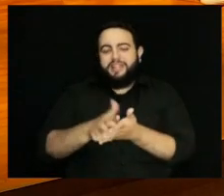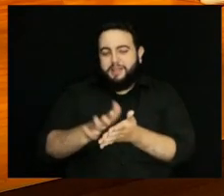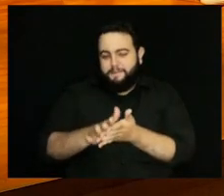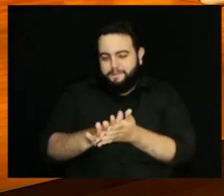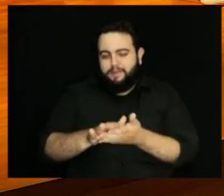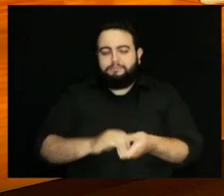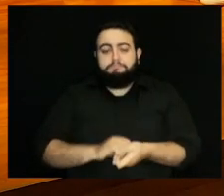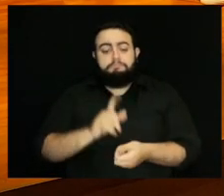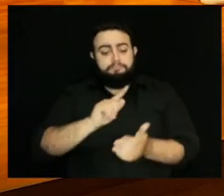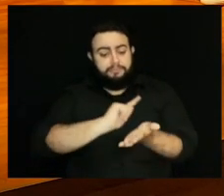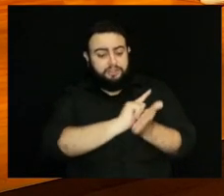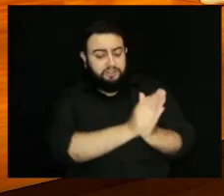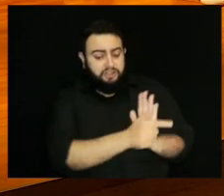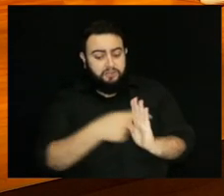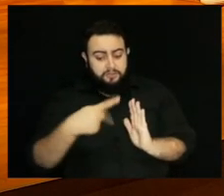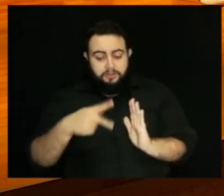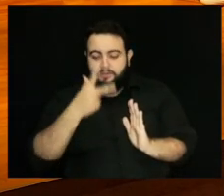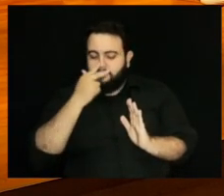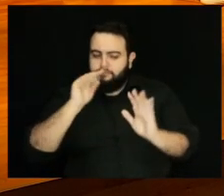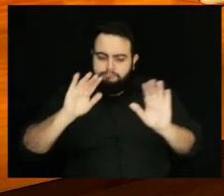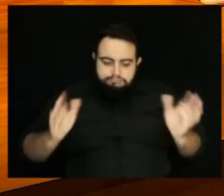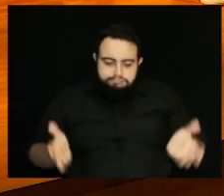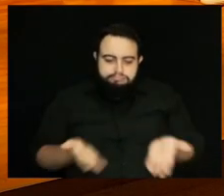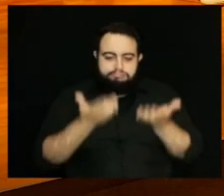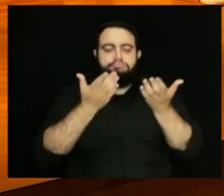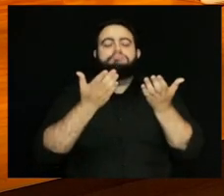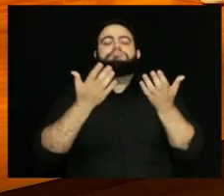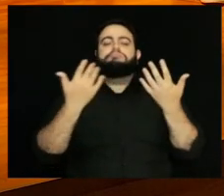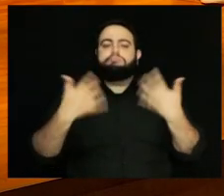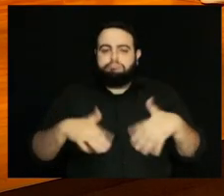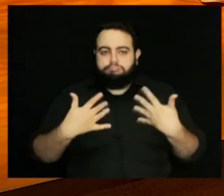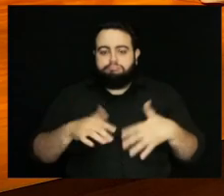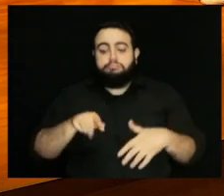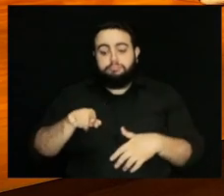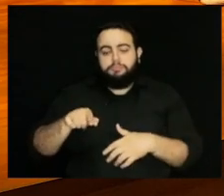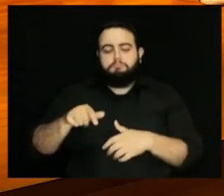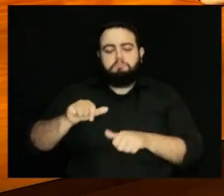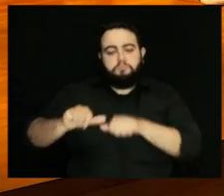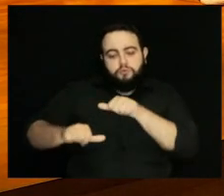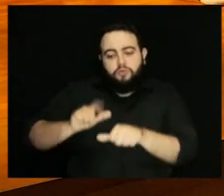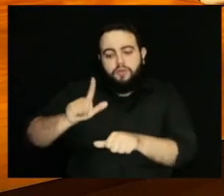ele levou ao auge né, e que é um gênero que ele transformou na música romântica brasileira por